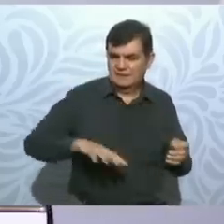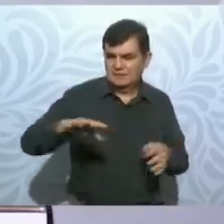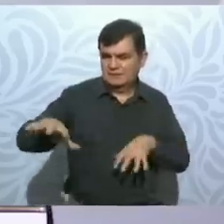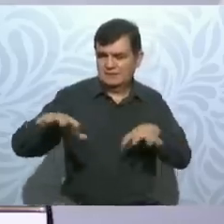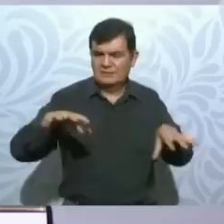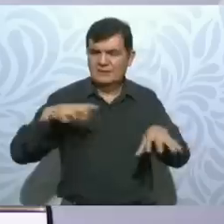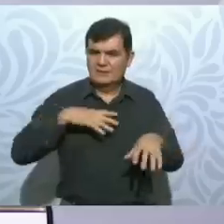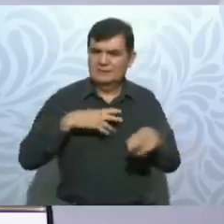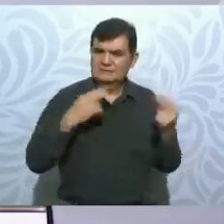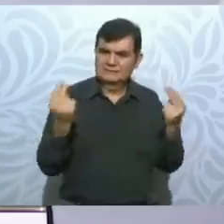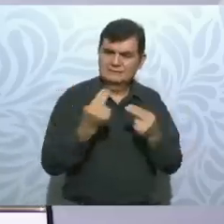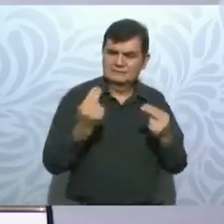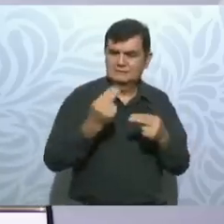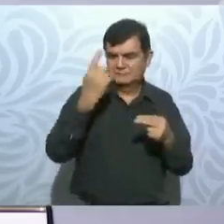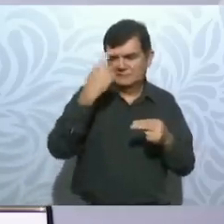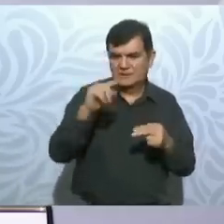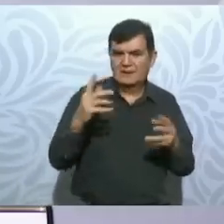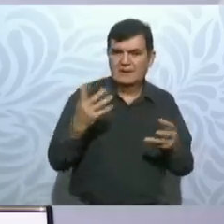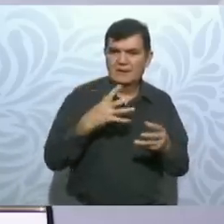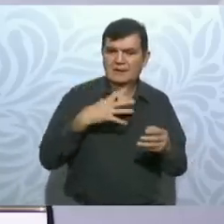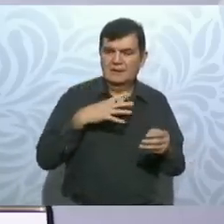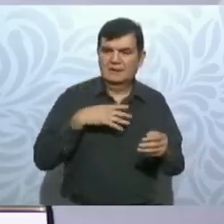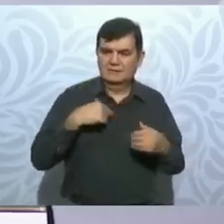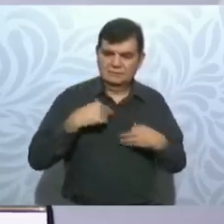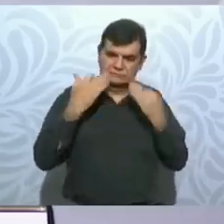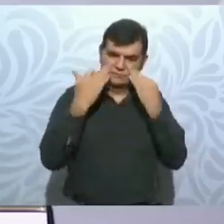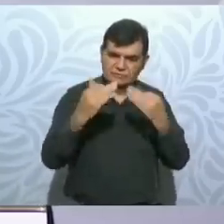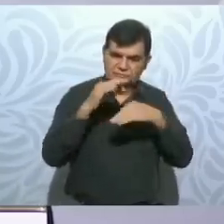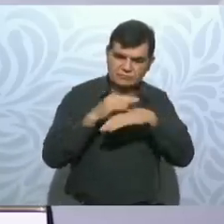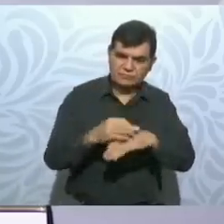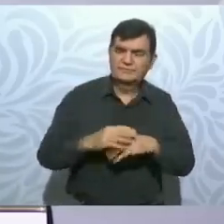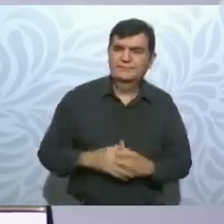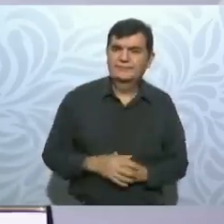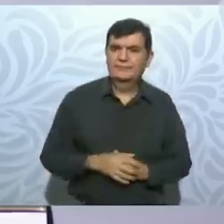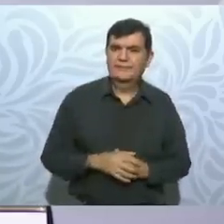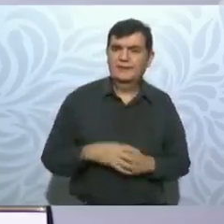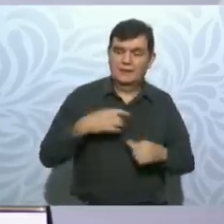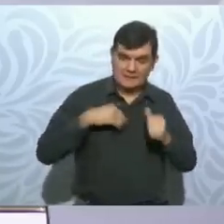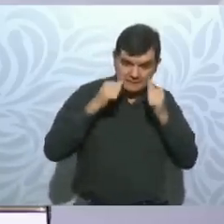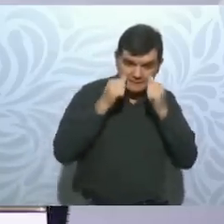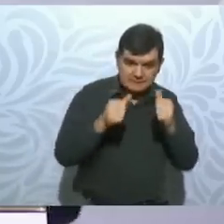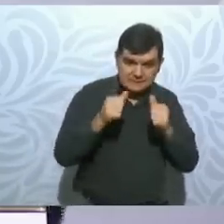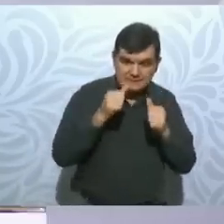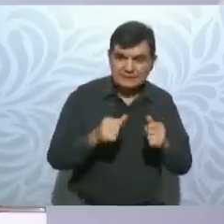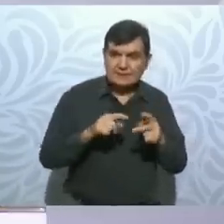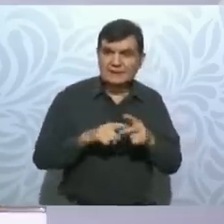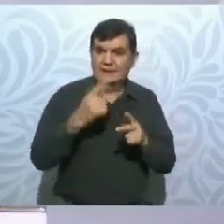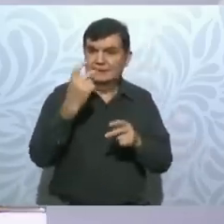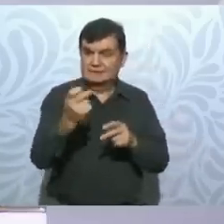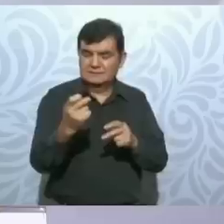necesariamente de nuestra presencia entonces atención a las causas es todo lo que ya hacemos